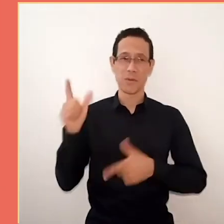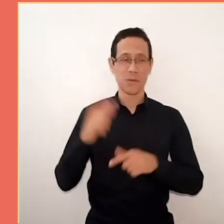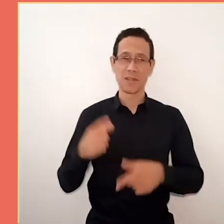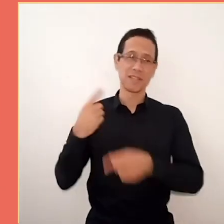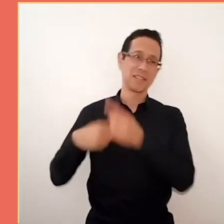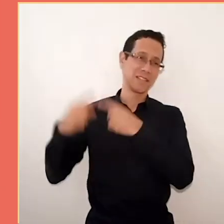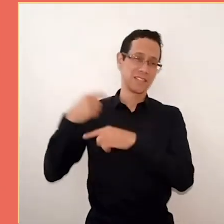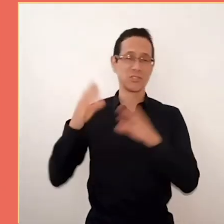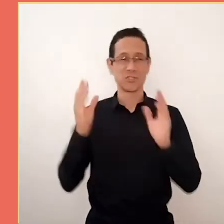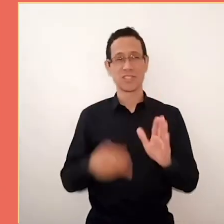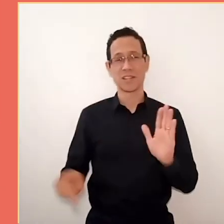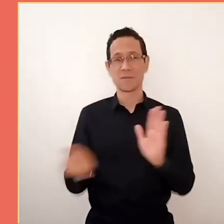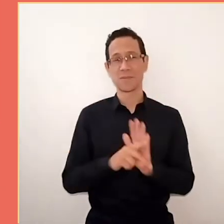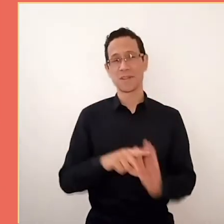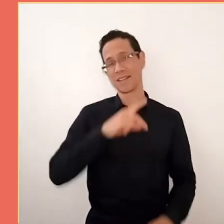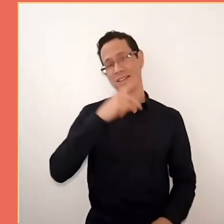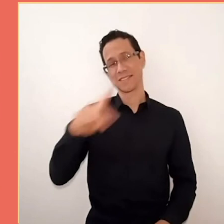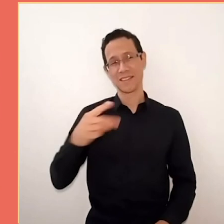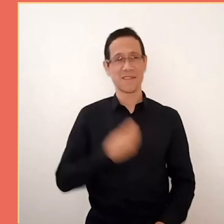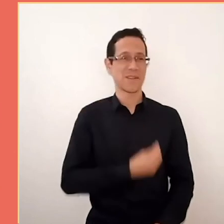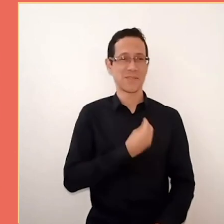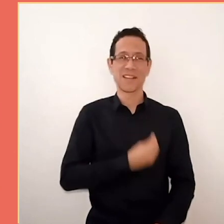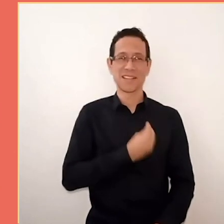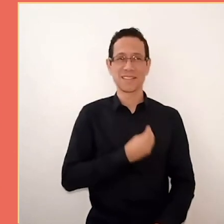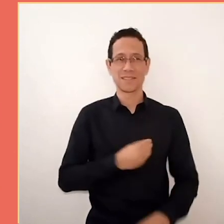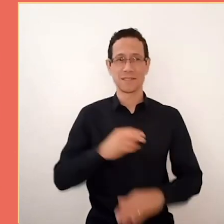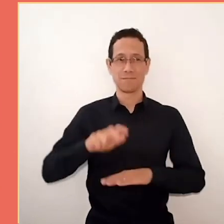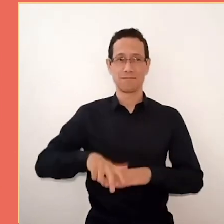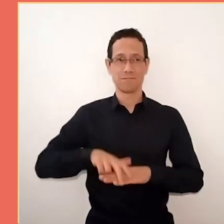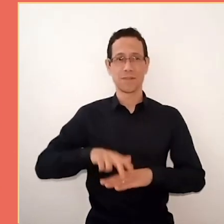que fizeram parte da vida dela, embaixo dela como se fosse uma grande